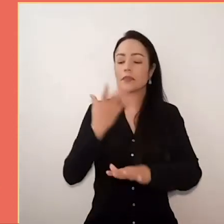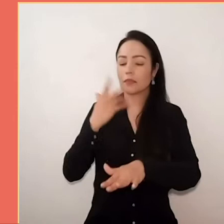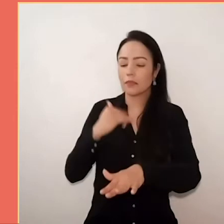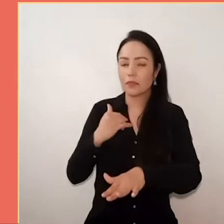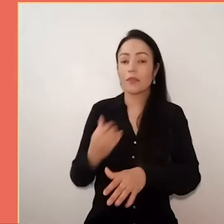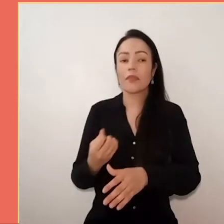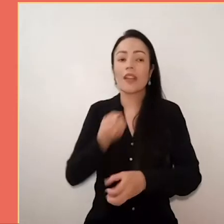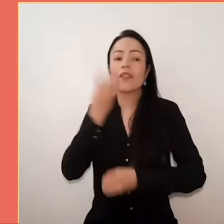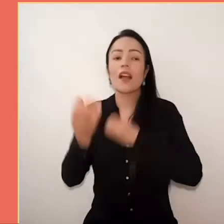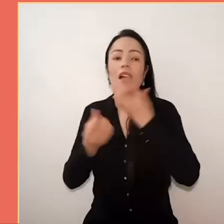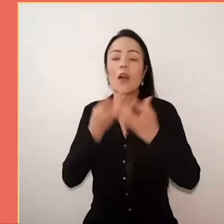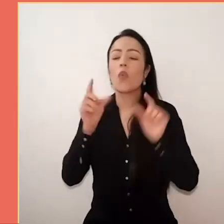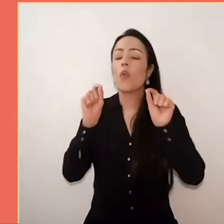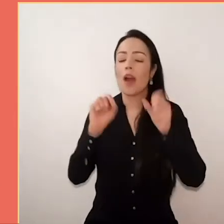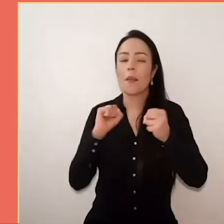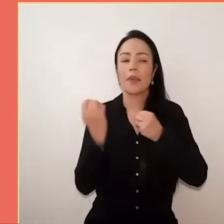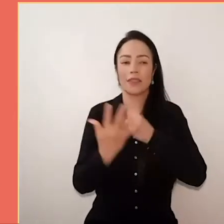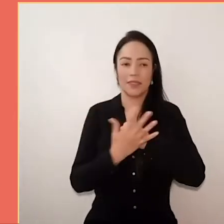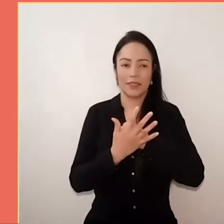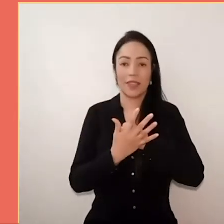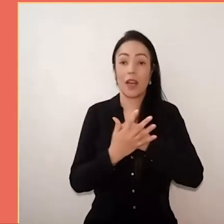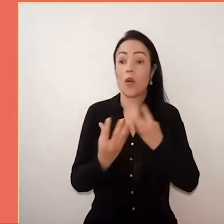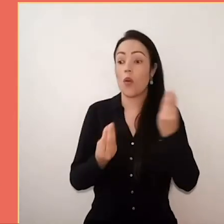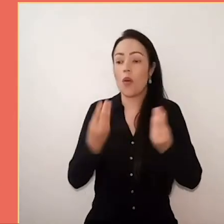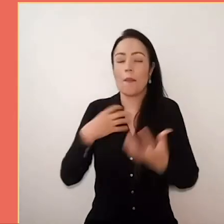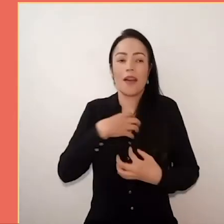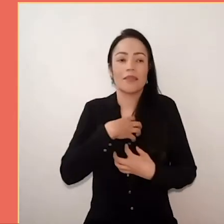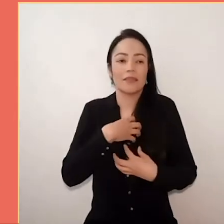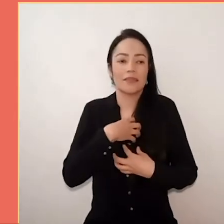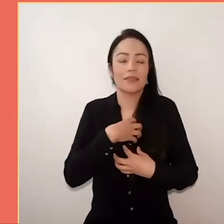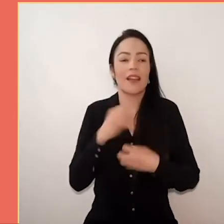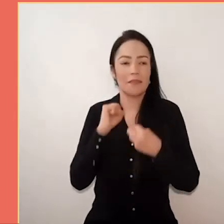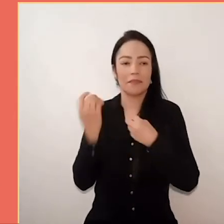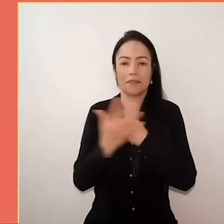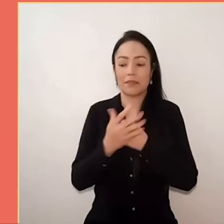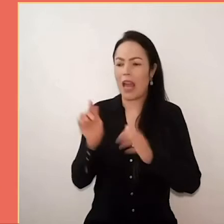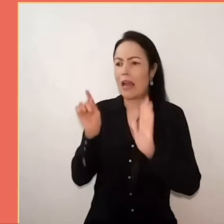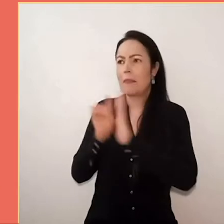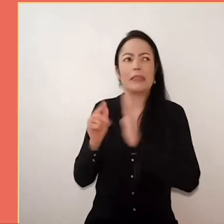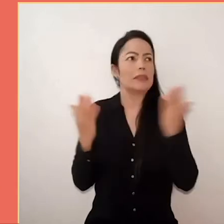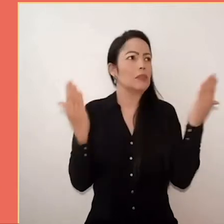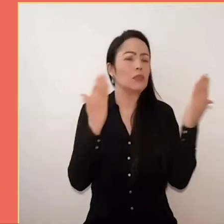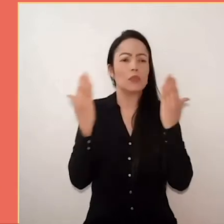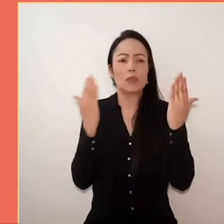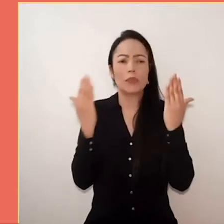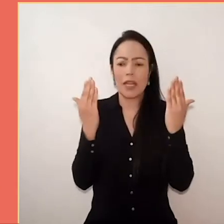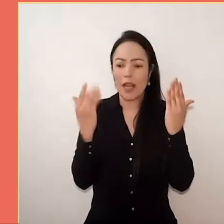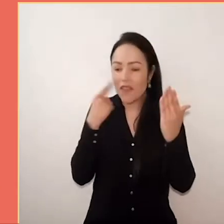como elas estão reagindo a essa pandemia, as perguntas que elas estão se fazendo. A gente fica muito impressionado